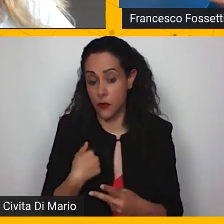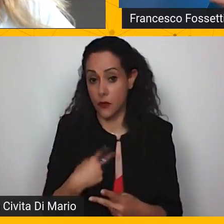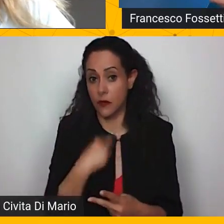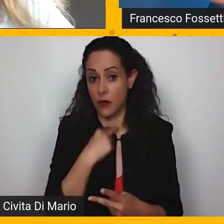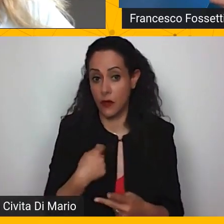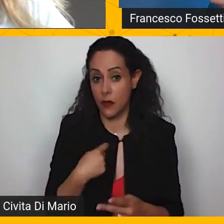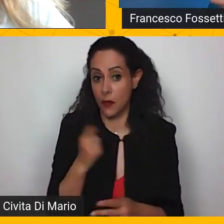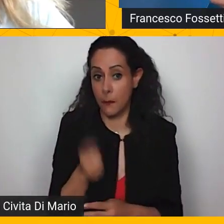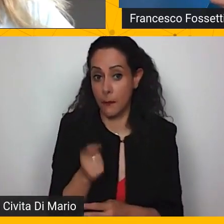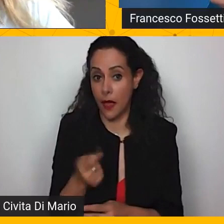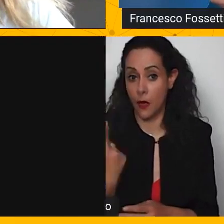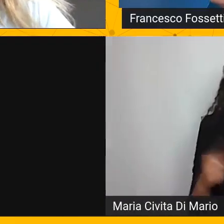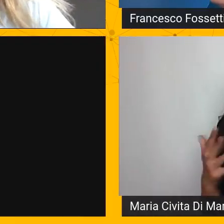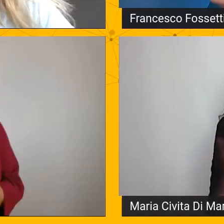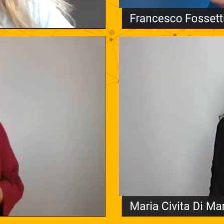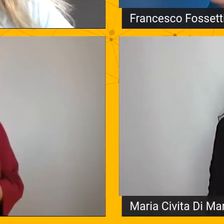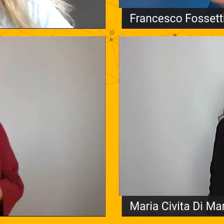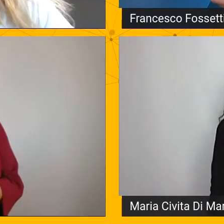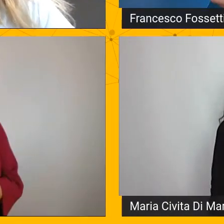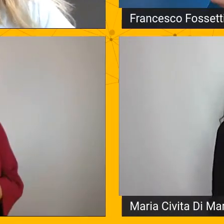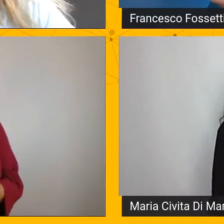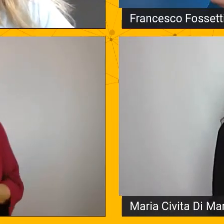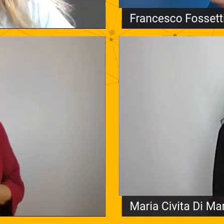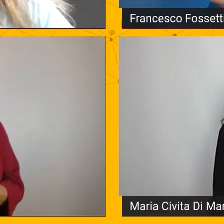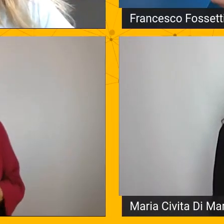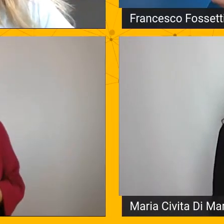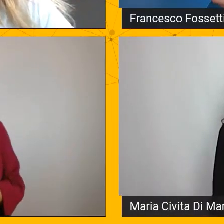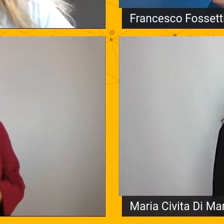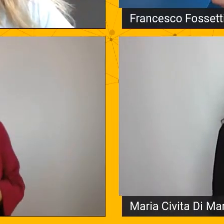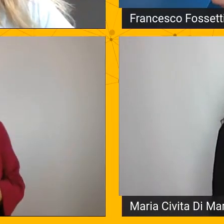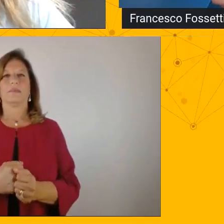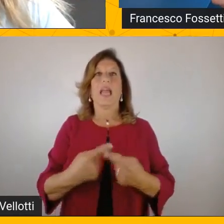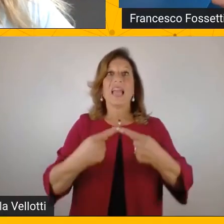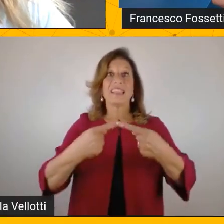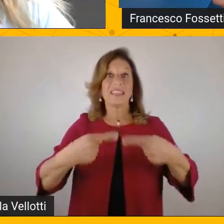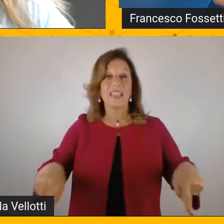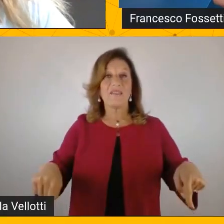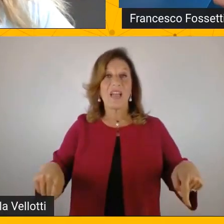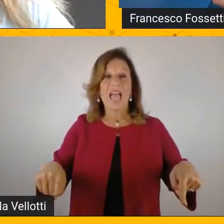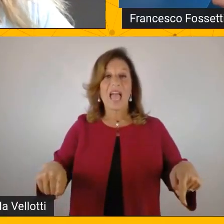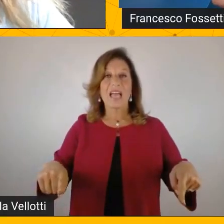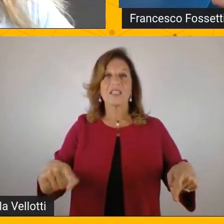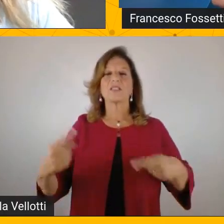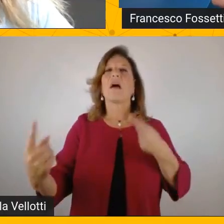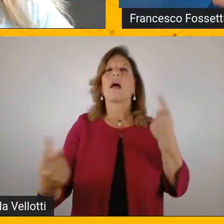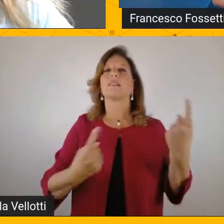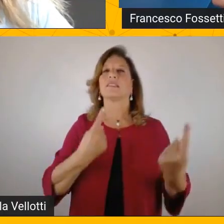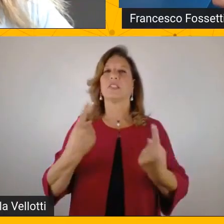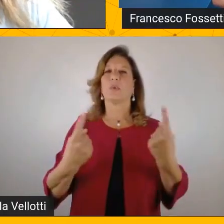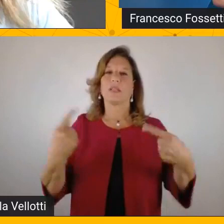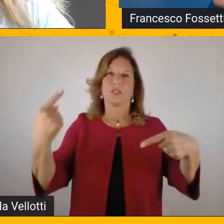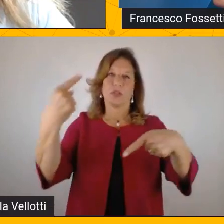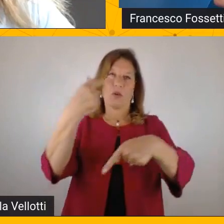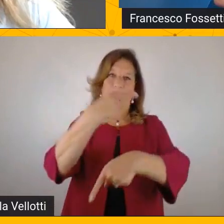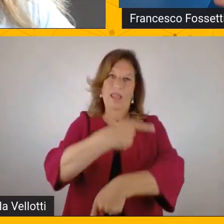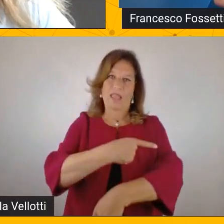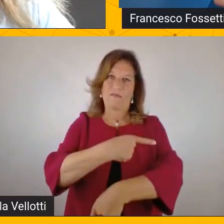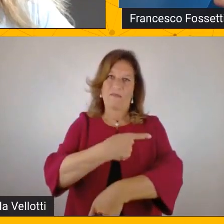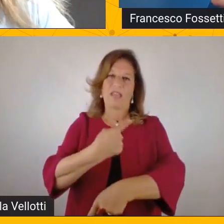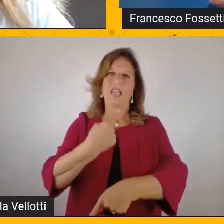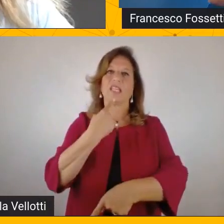può che ti permette di vincere.